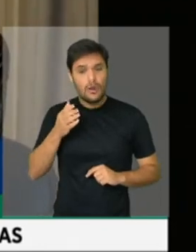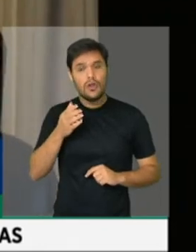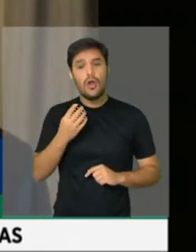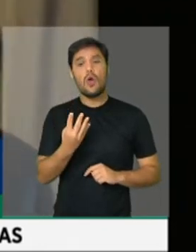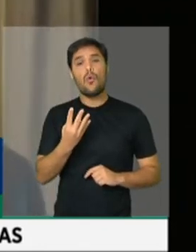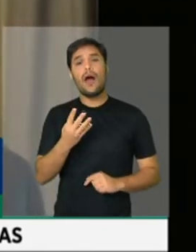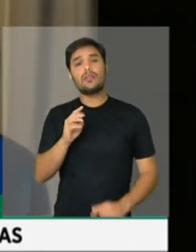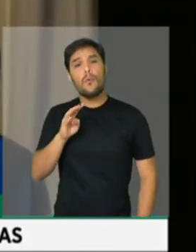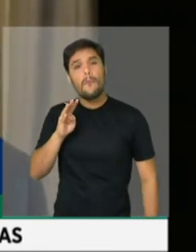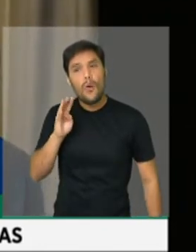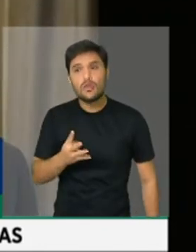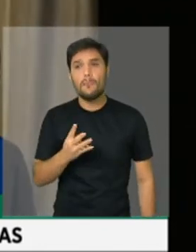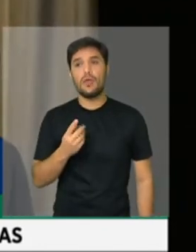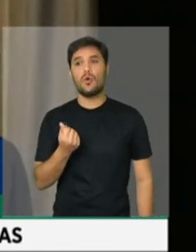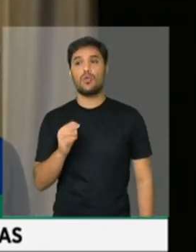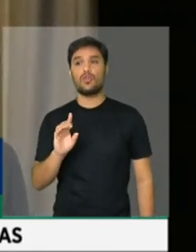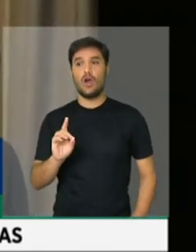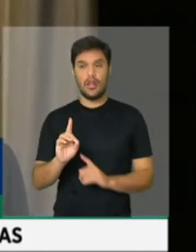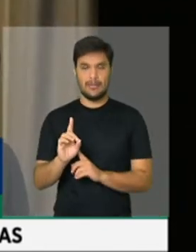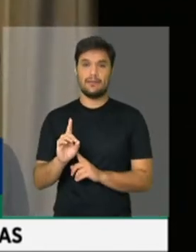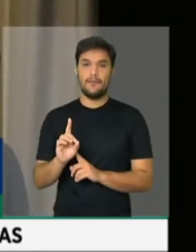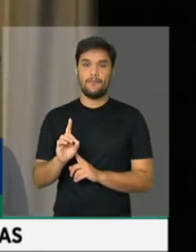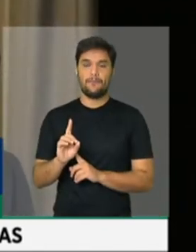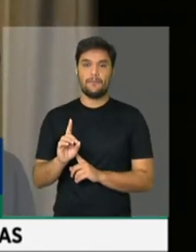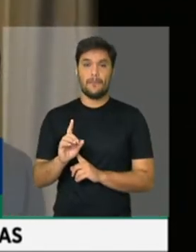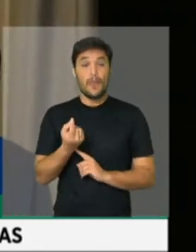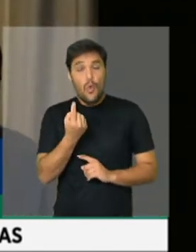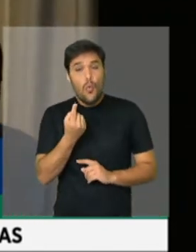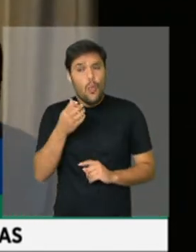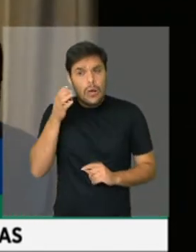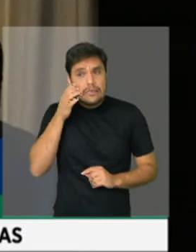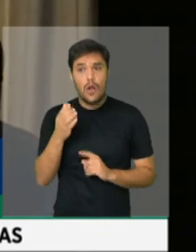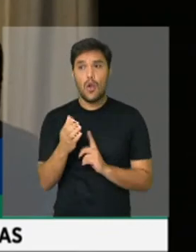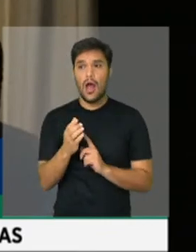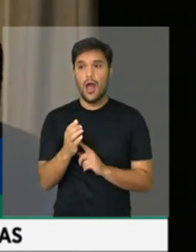POR EXEMPLO... É ... ACOMPANHA OU ACOMPANHOU A PRIVATIZAÇÃO... DE TELEFÔ NICAS, NO RIO GRANDE DO SUL...